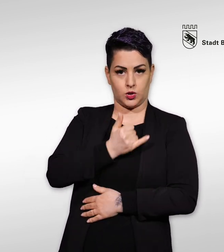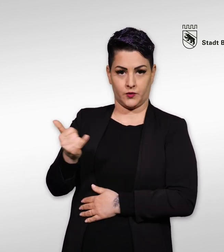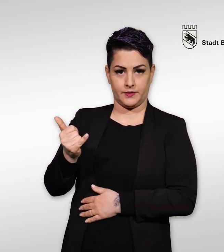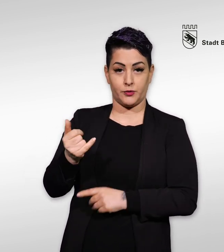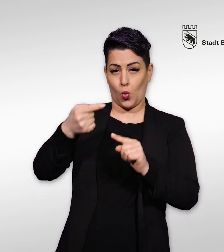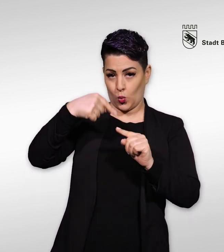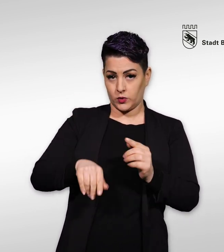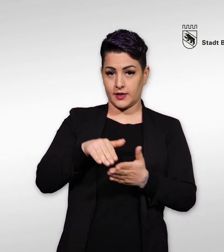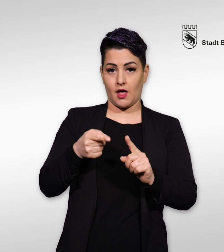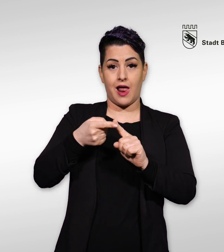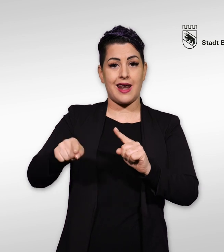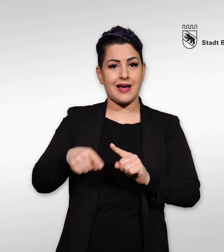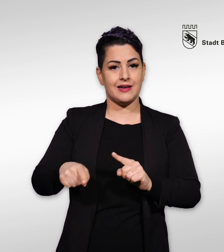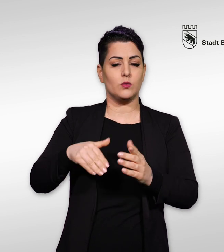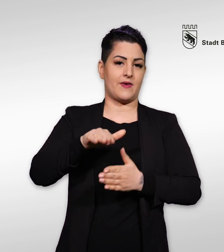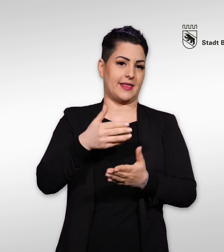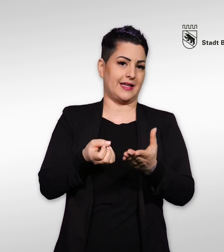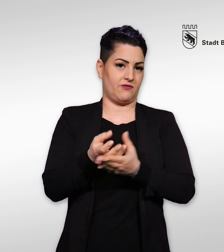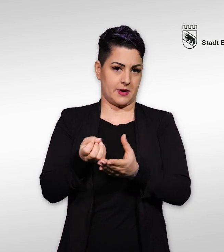der App sowie zu weiterführenden Informationen.